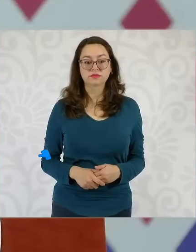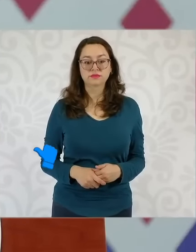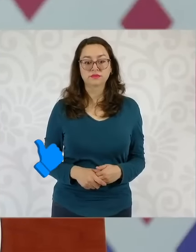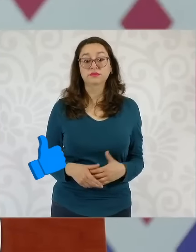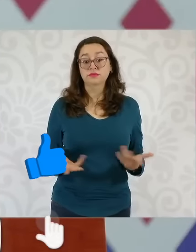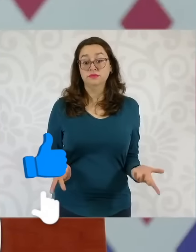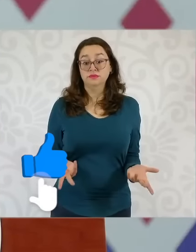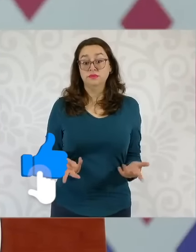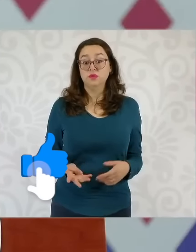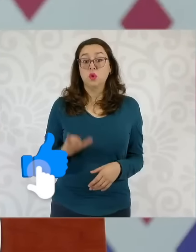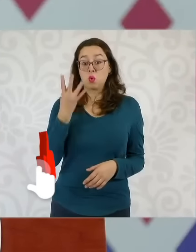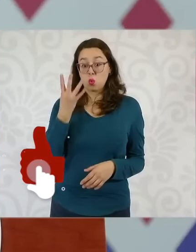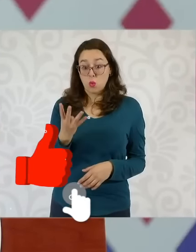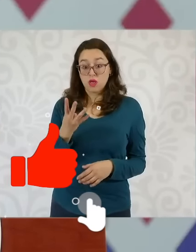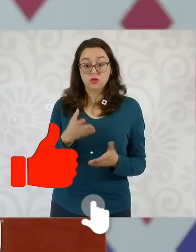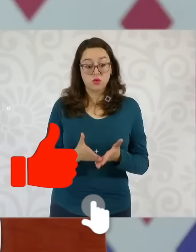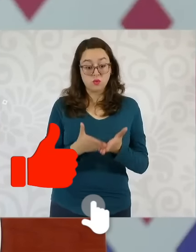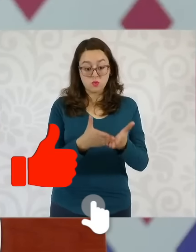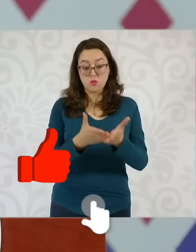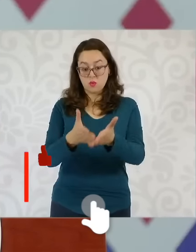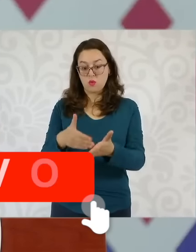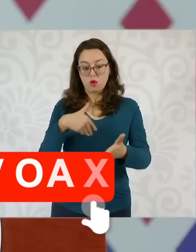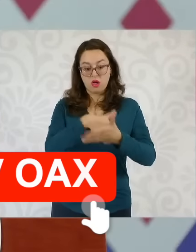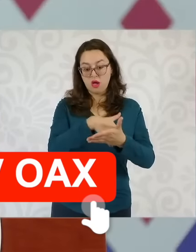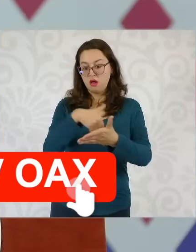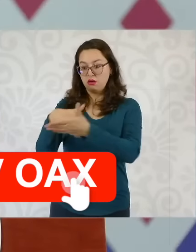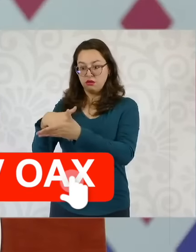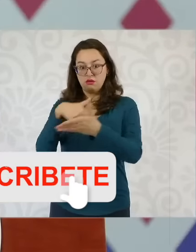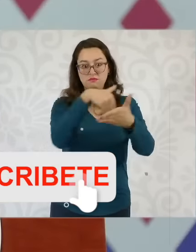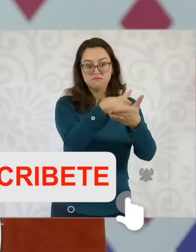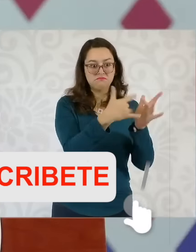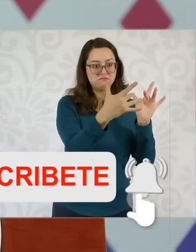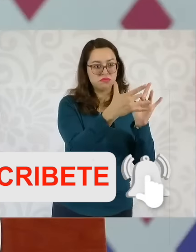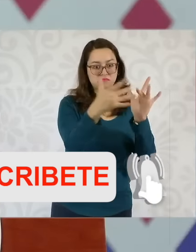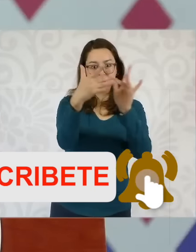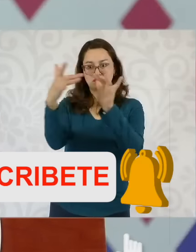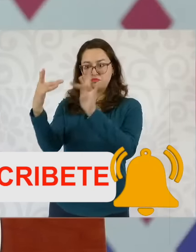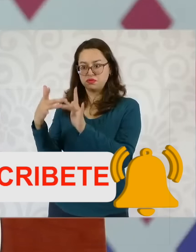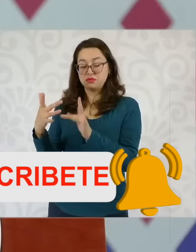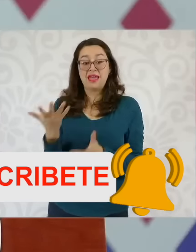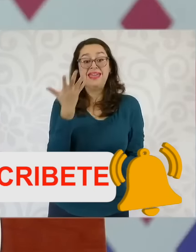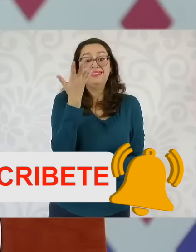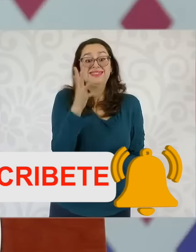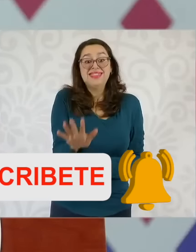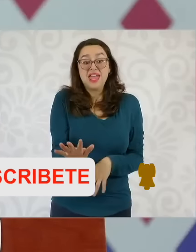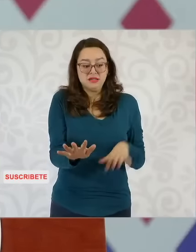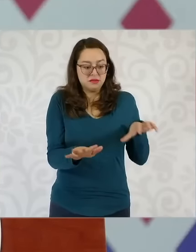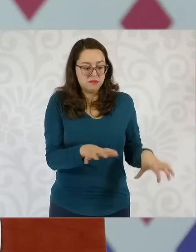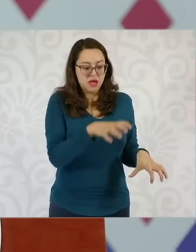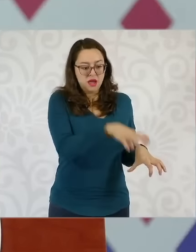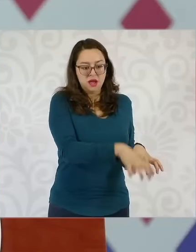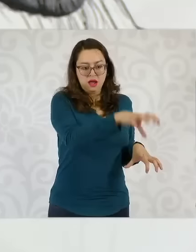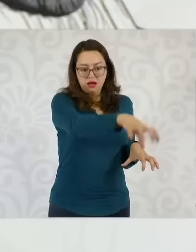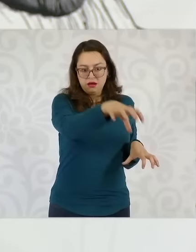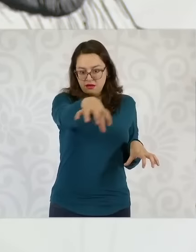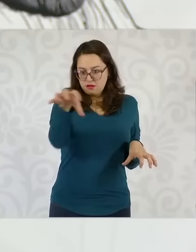Marina con cuatro puertos y hay más de 10 polos del bienestar que van avanzando entonces va muy